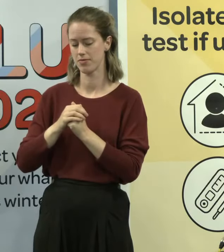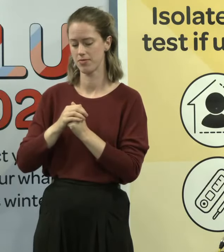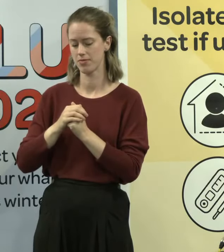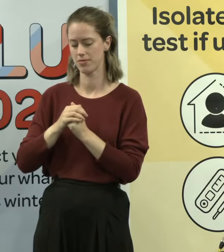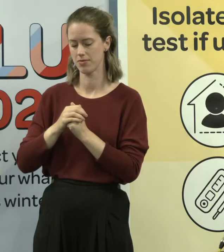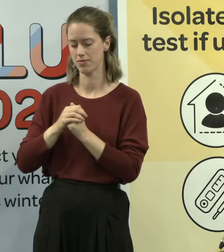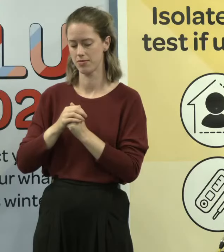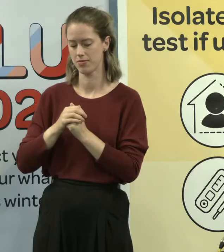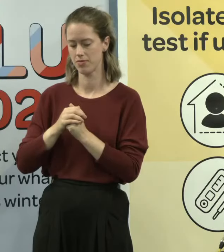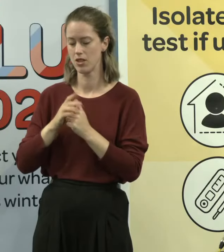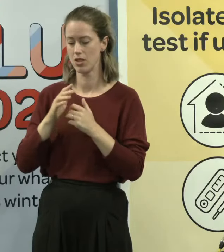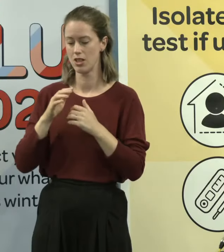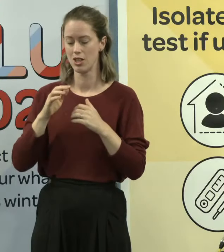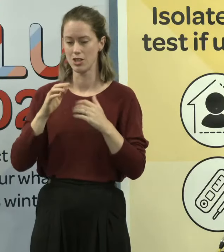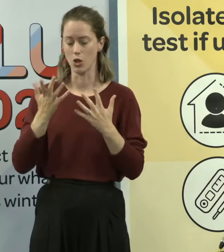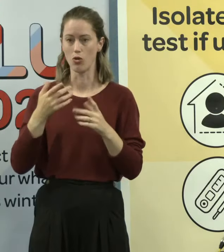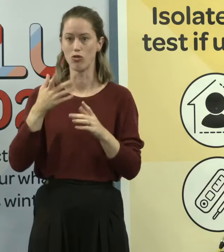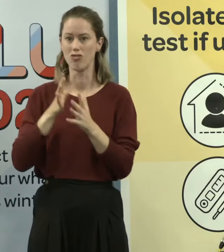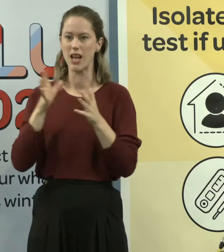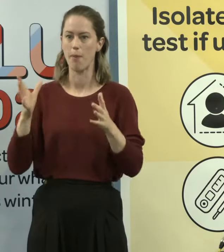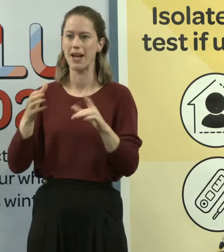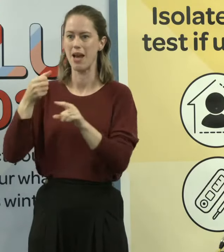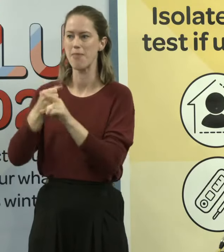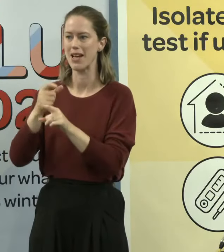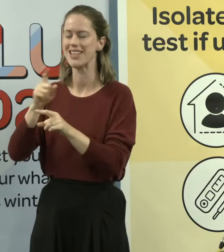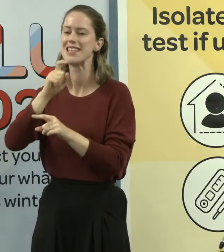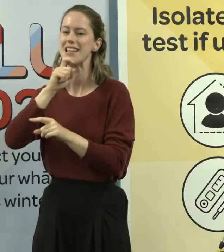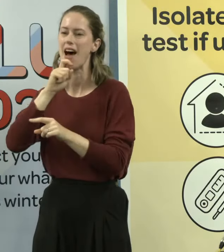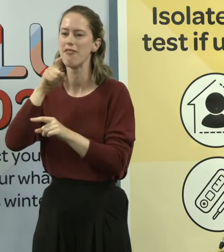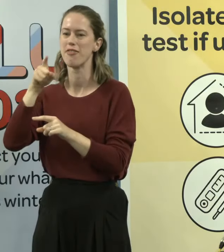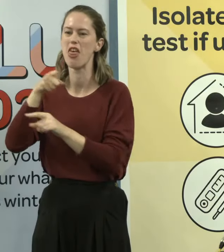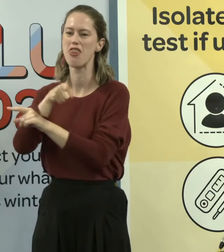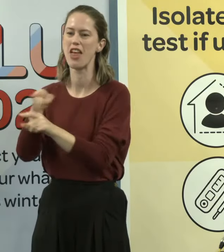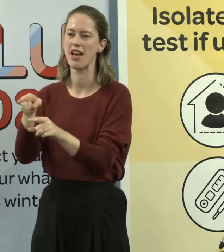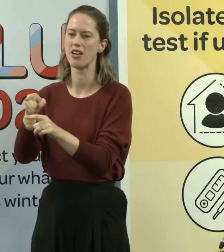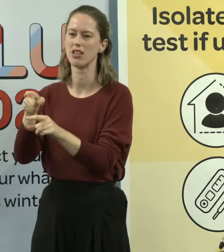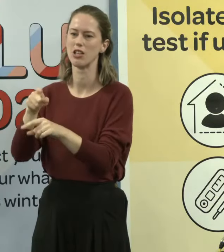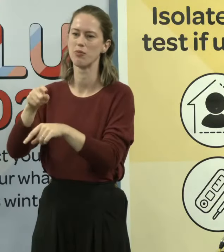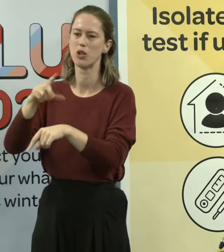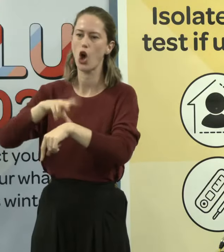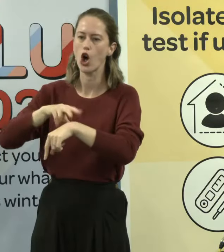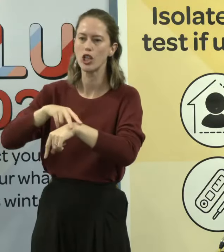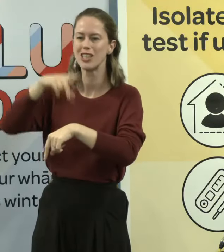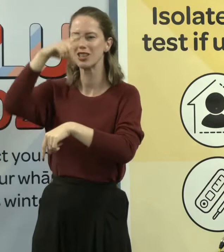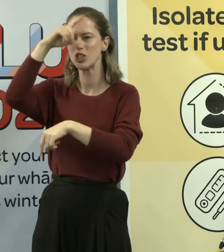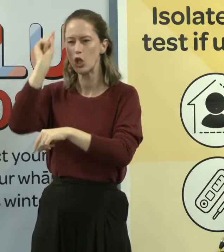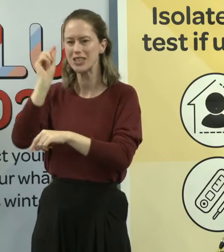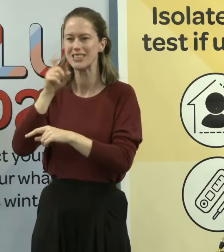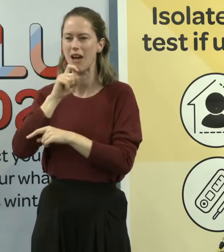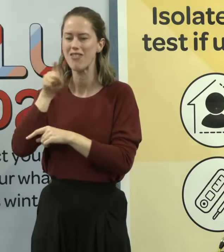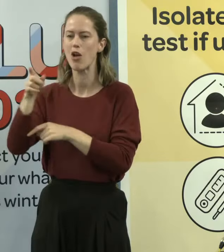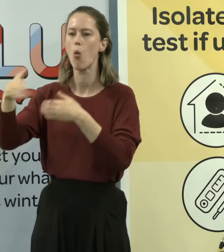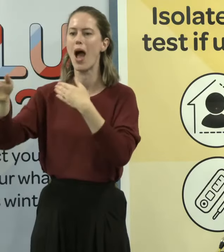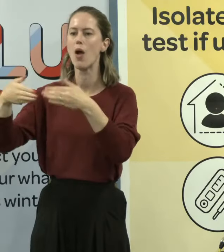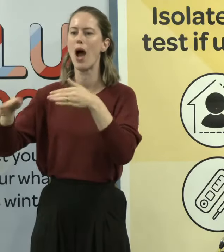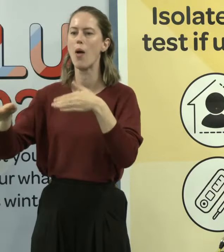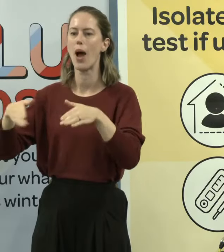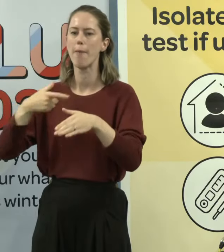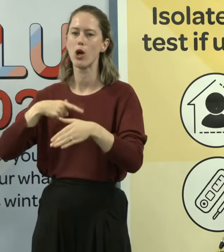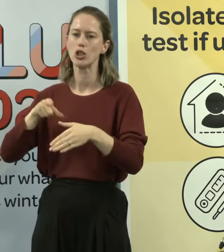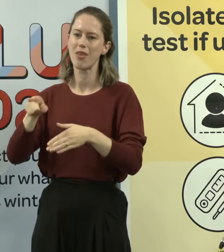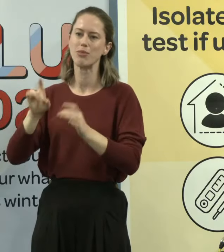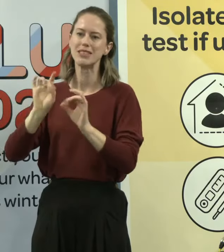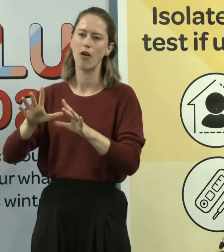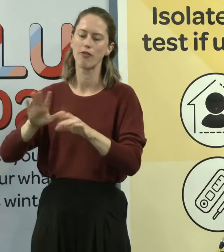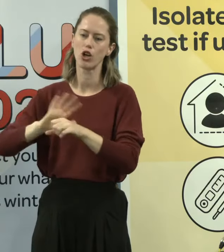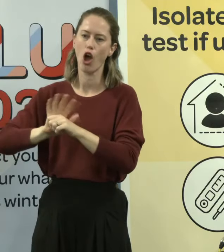koe ki tera he take nui pea.